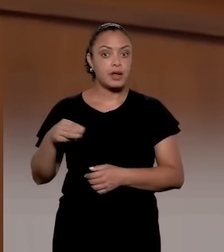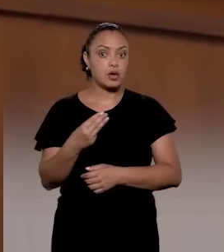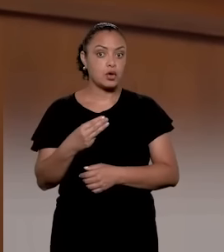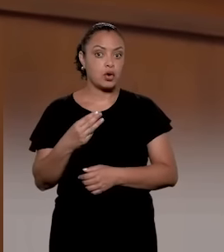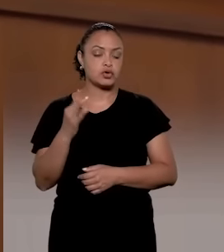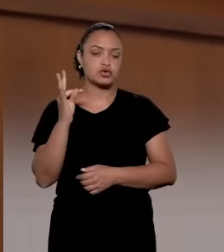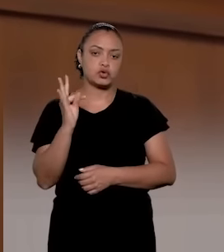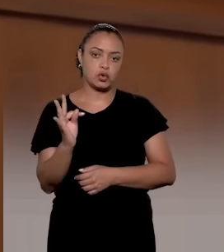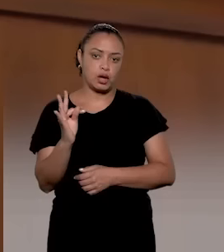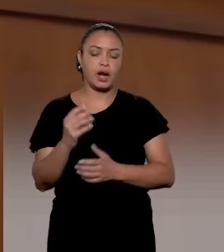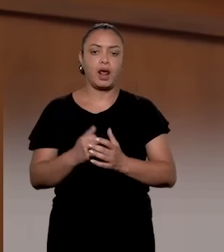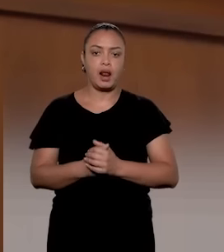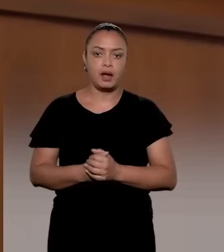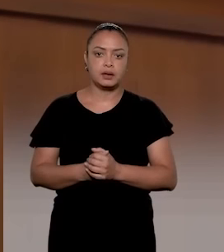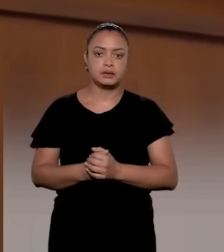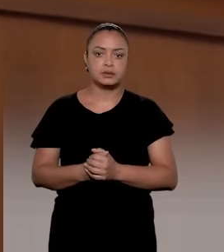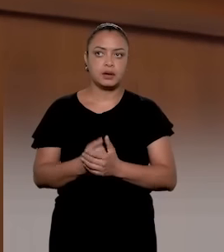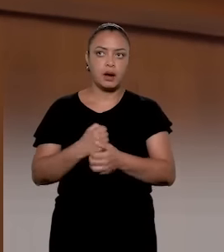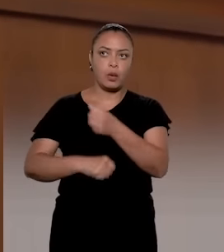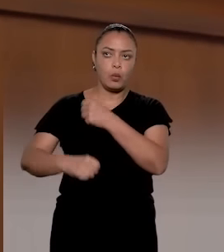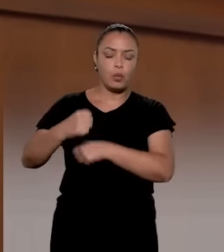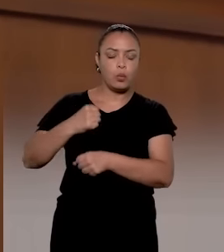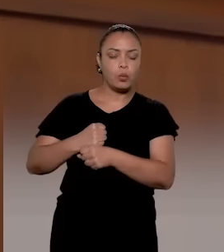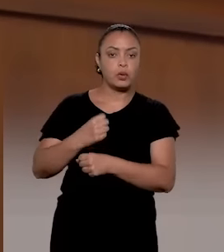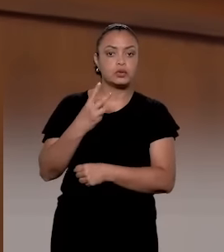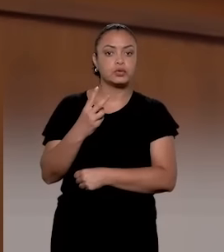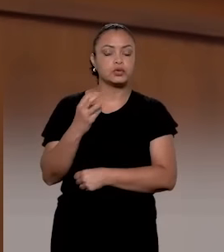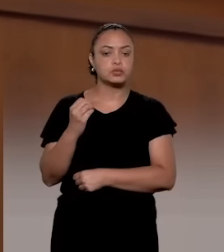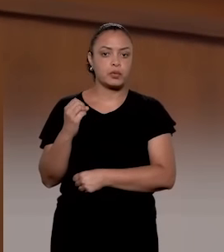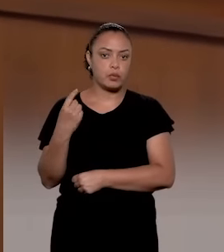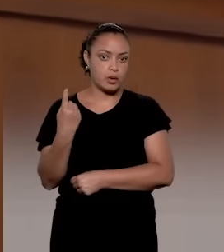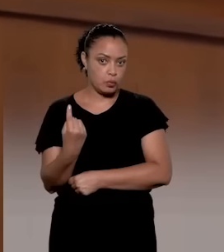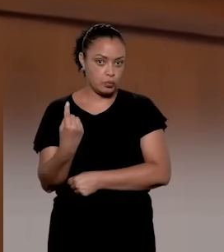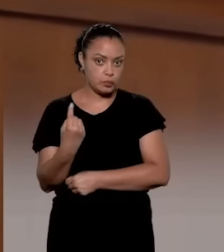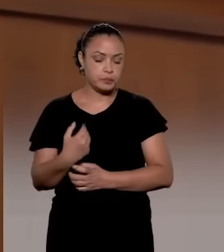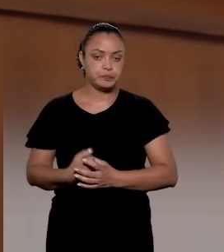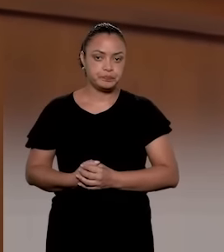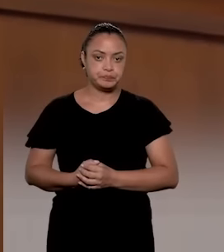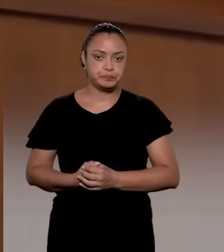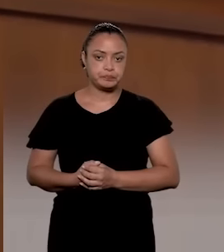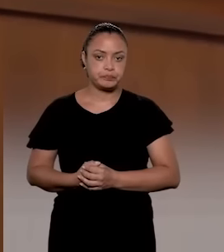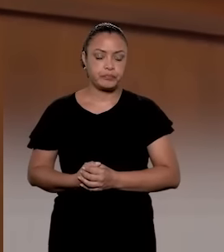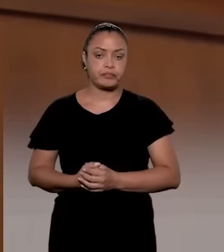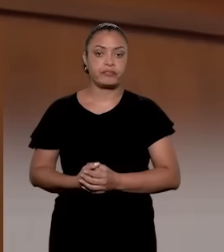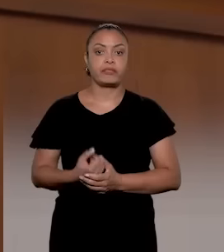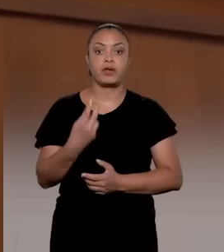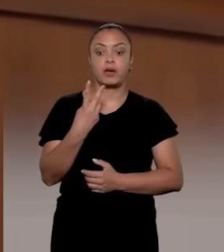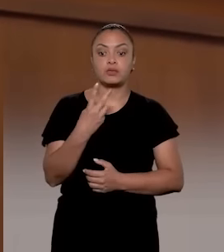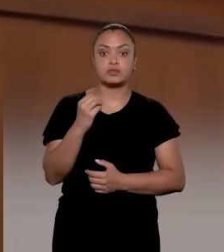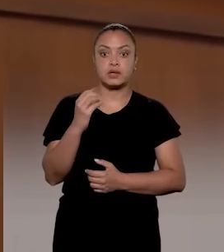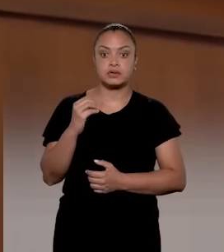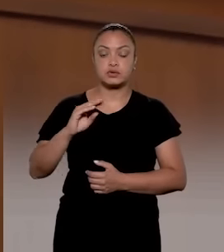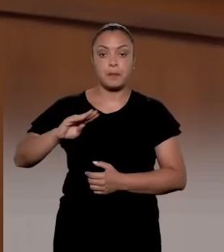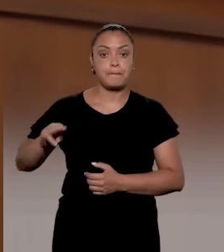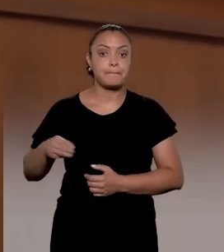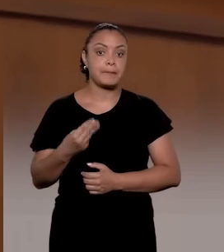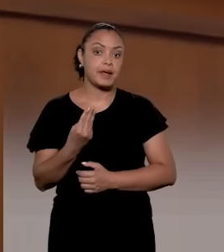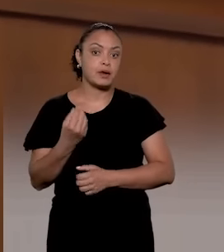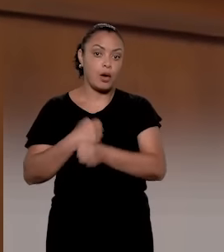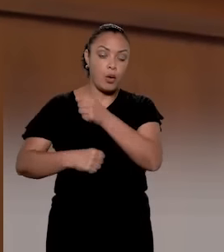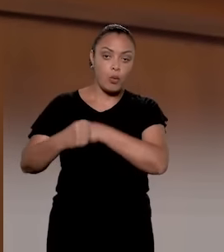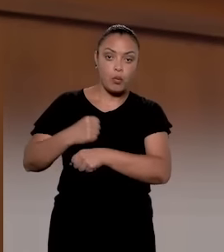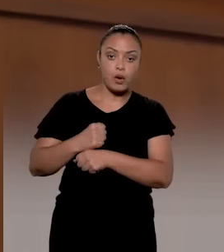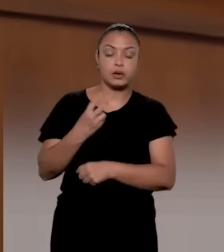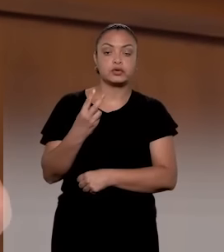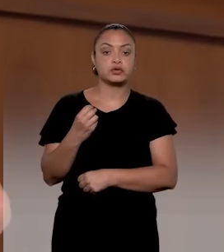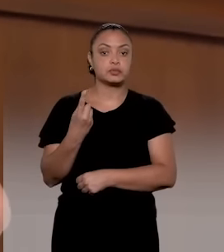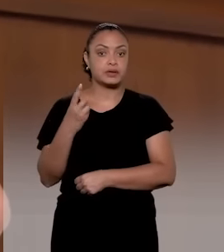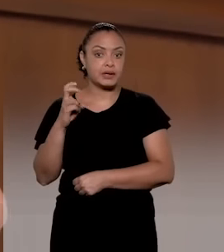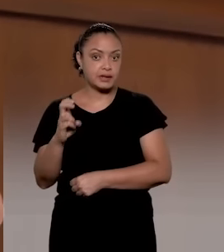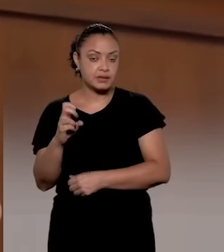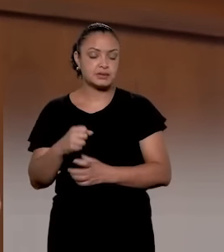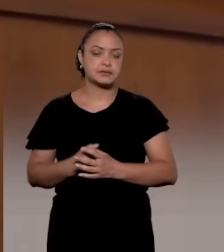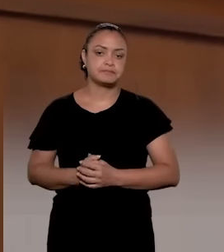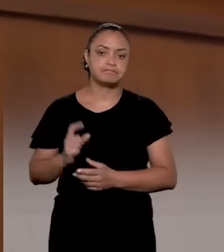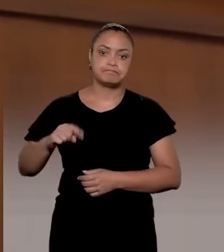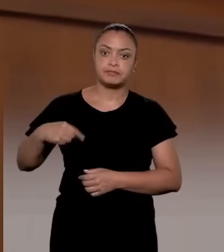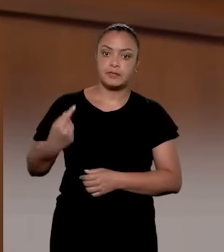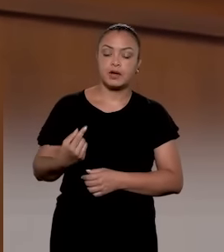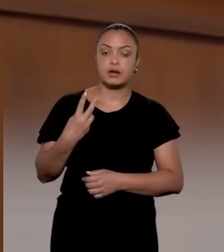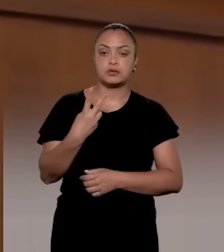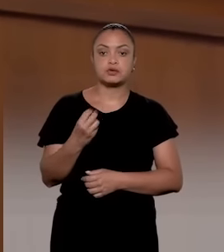milhões de toneladas em 2001. Os 200 milhões de toneladas em 2015. 2023,